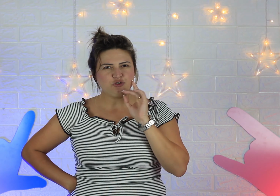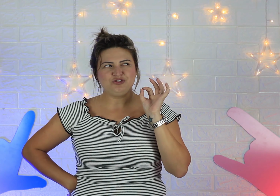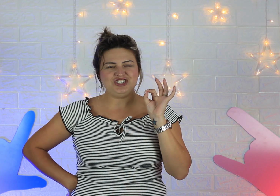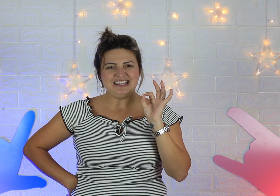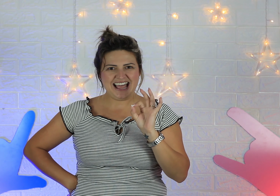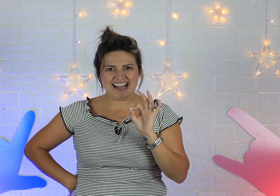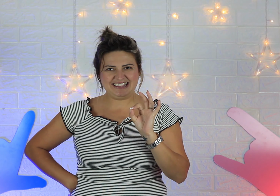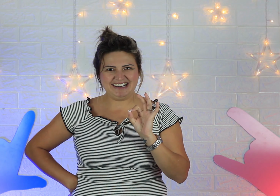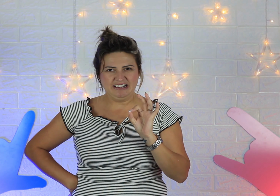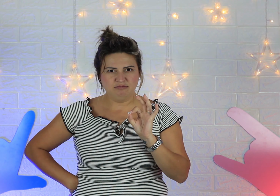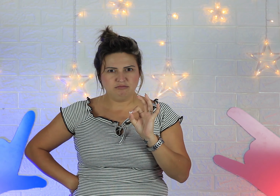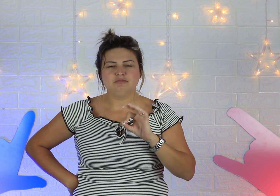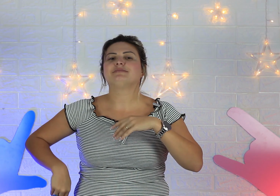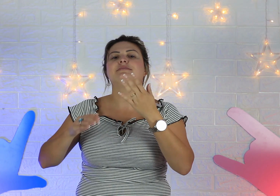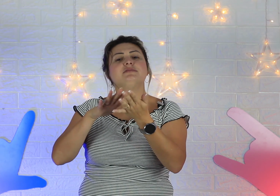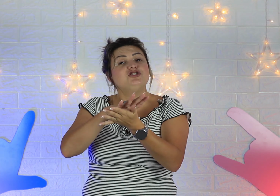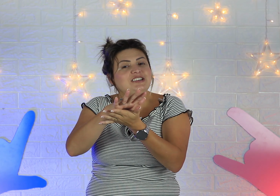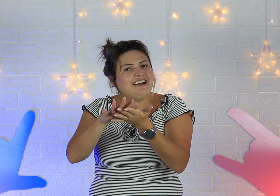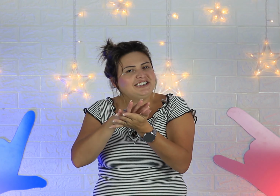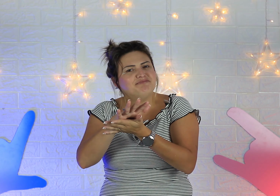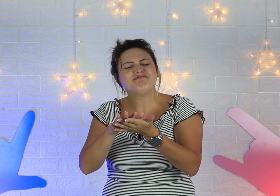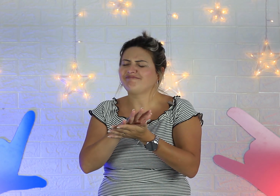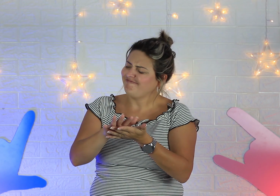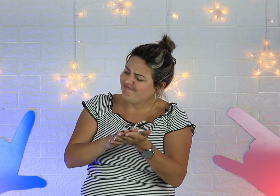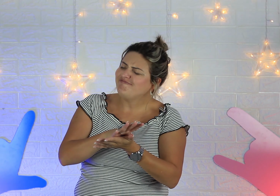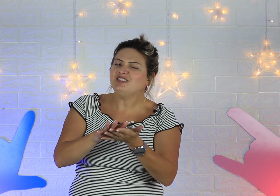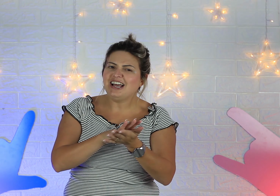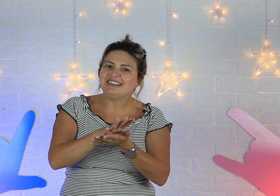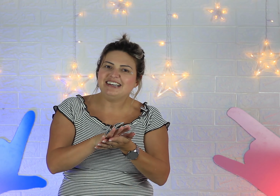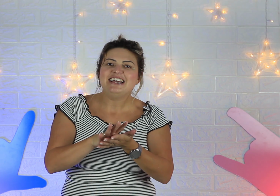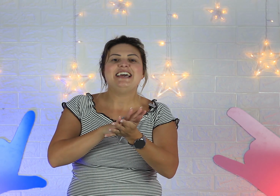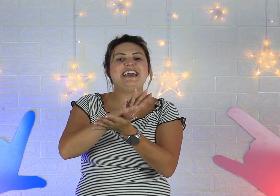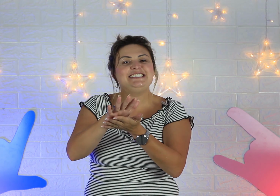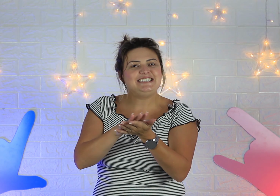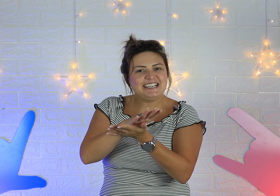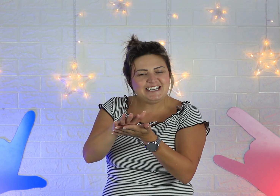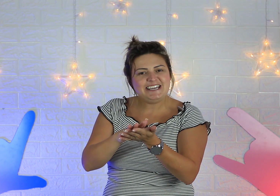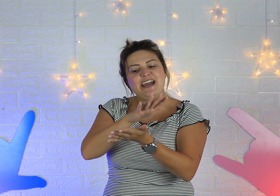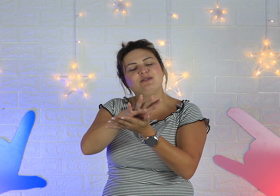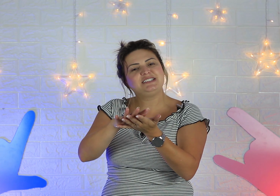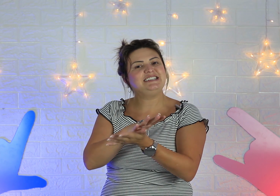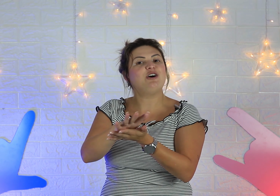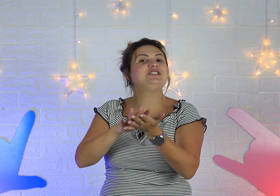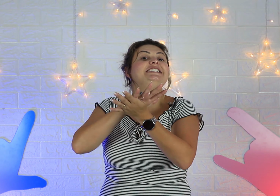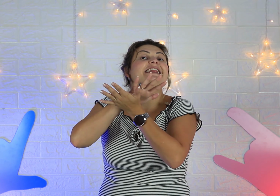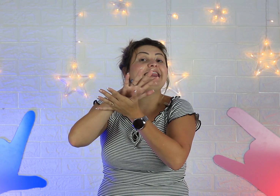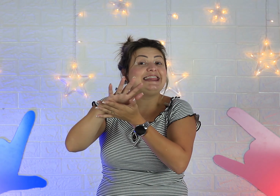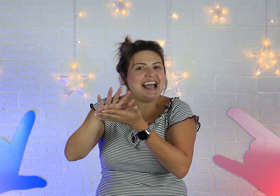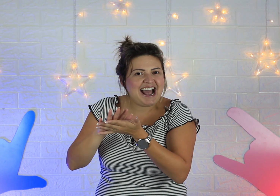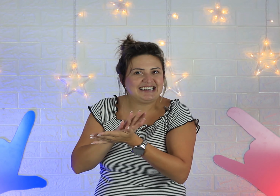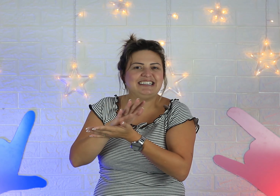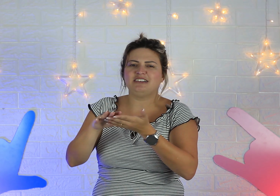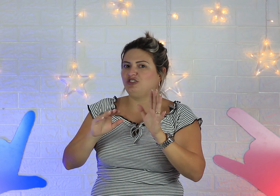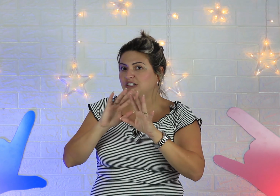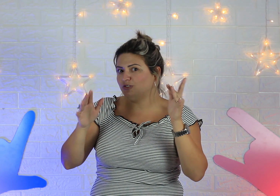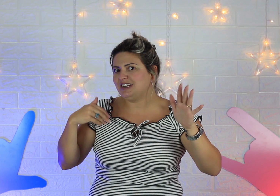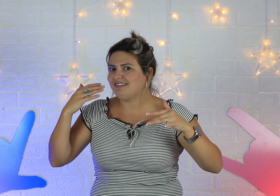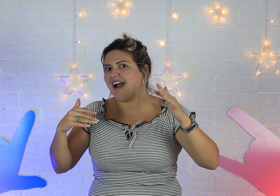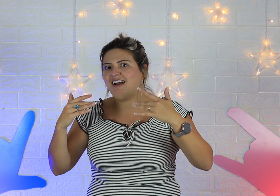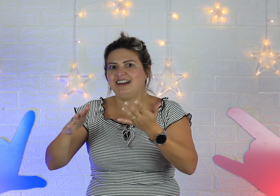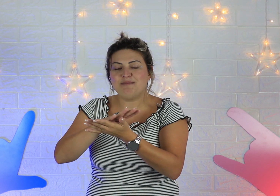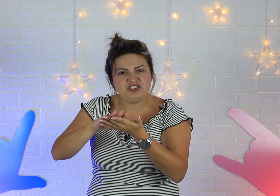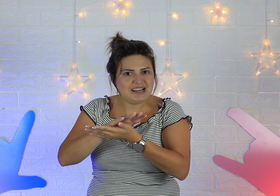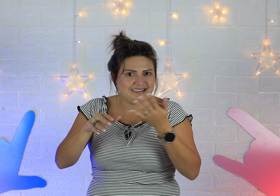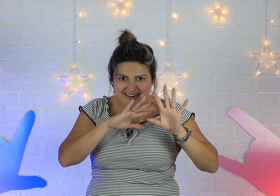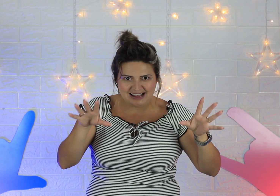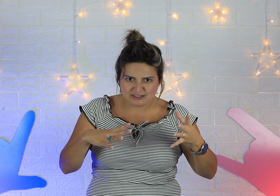eu finalizo de nada e de nada de nada esse aqui é o sinal de nada não de nadar né mas de nada